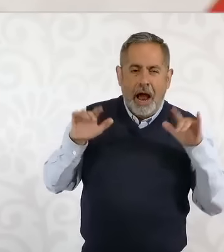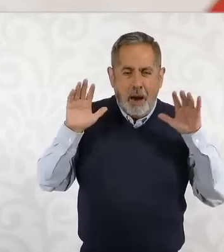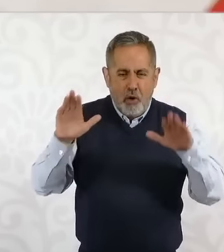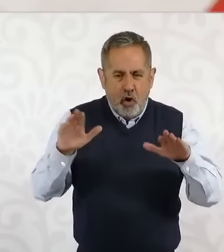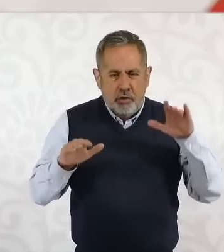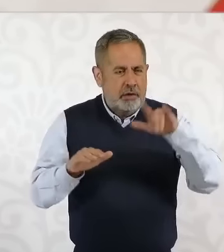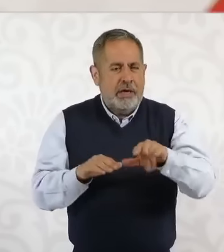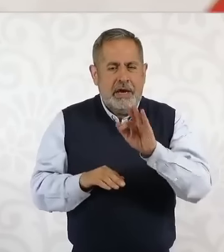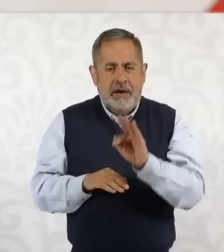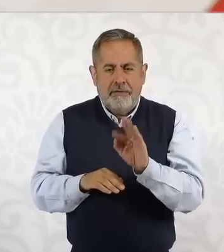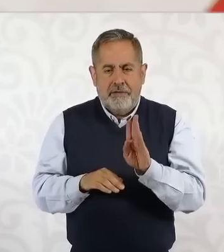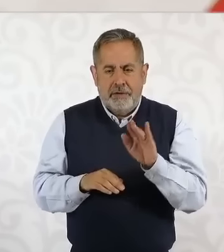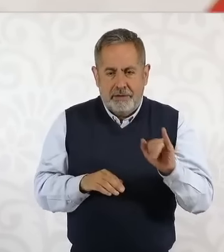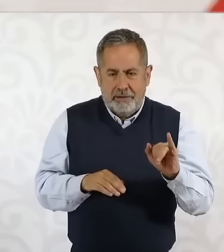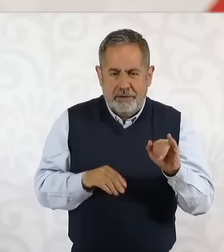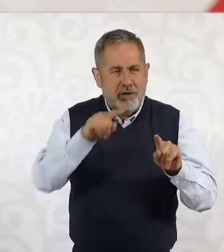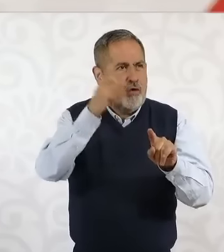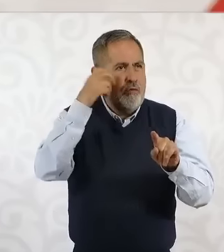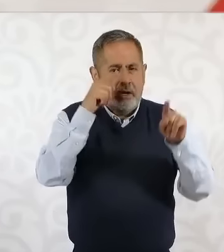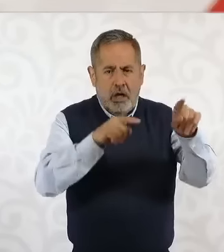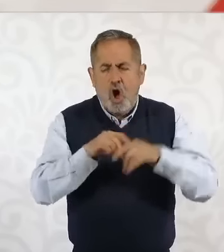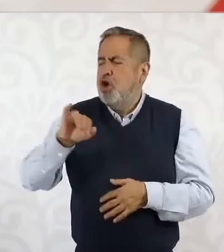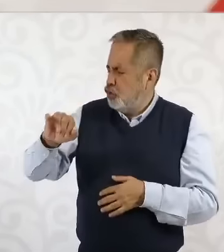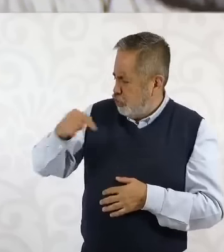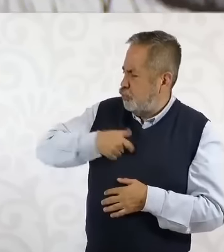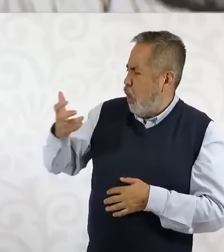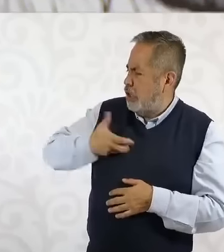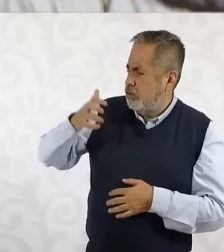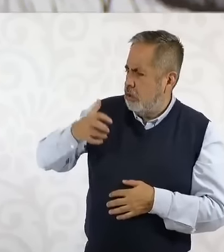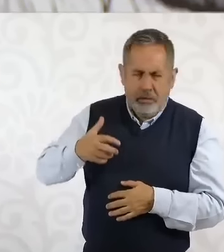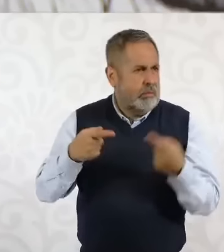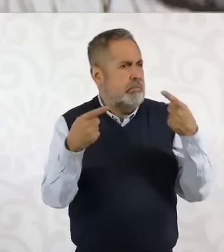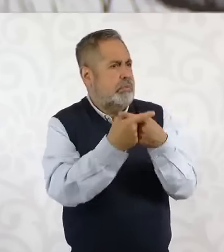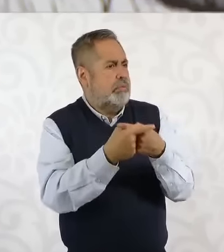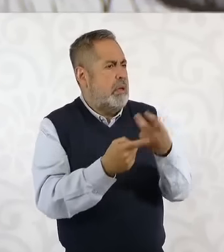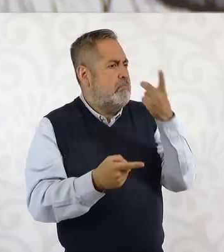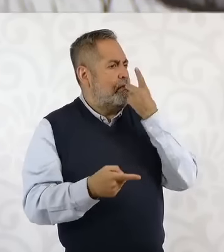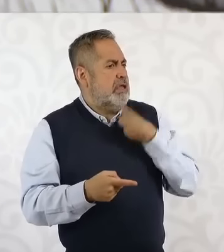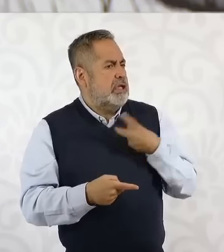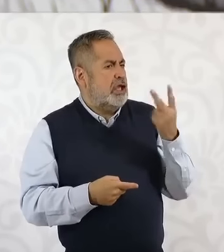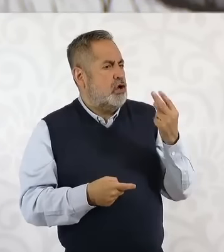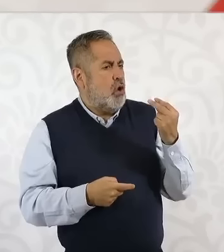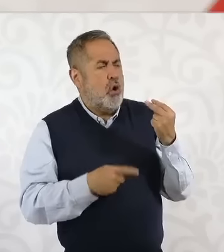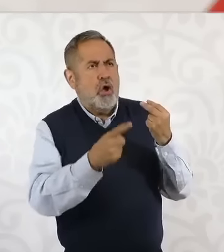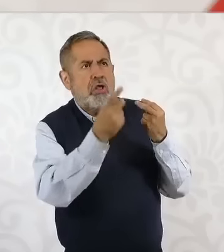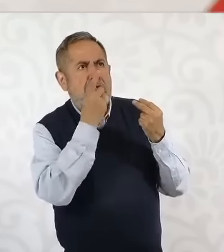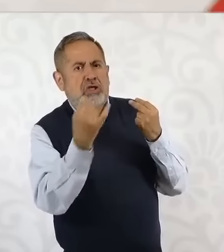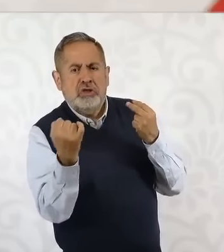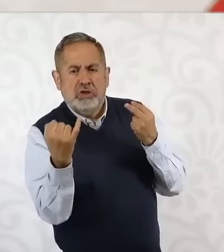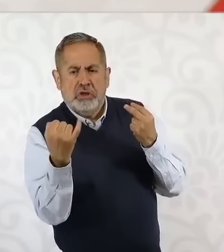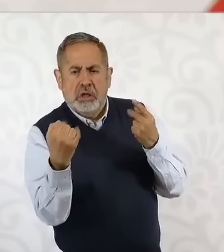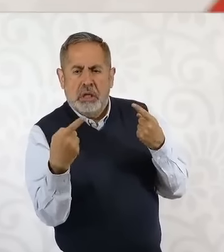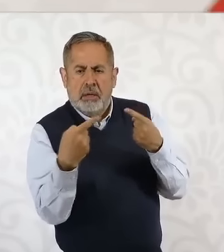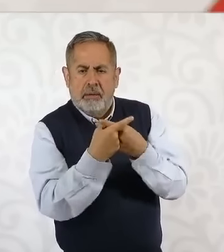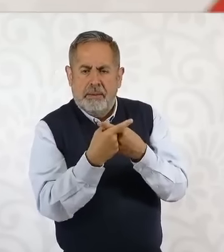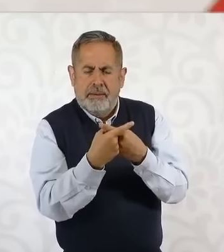del FBI en una feria, pues hay una contradicción. Ese es el tema central. más allá de si se envió a